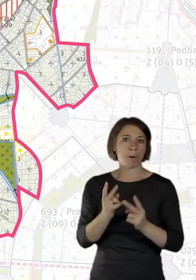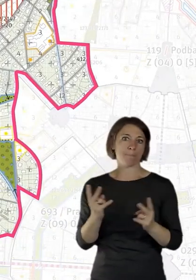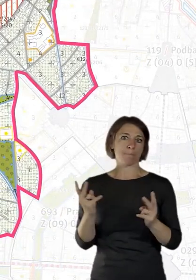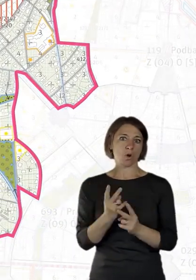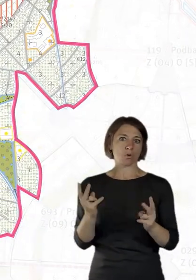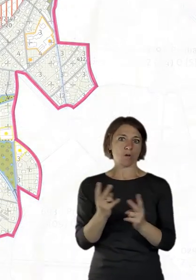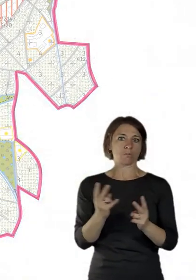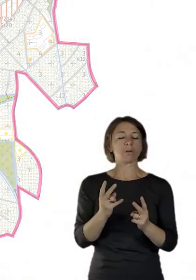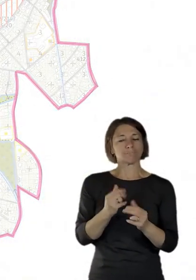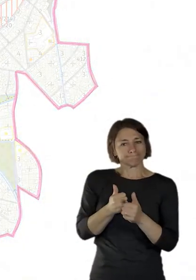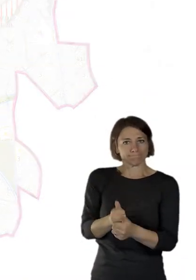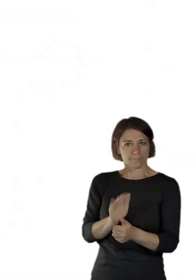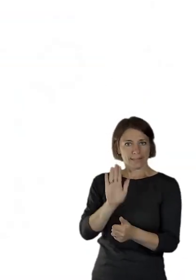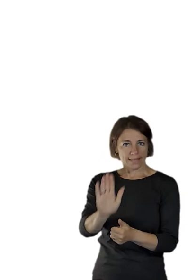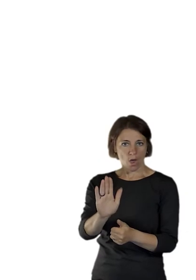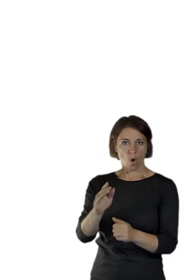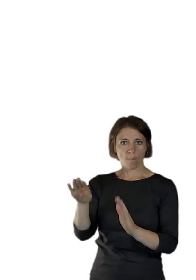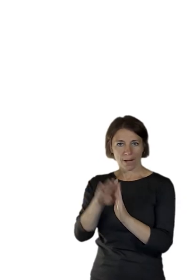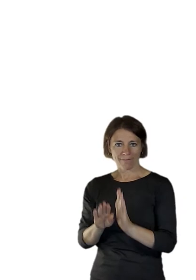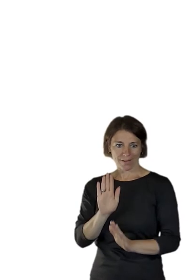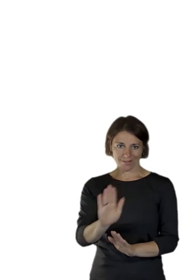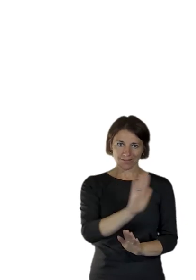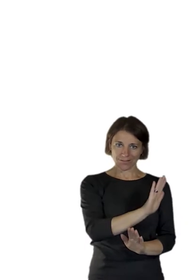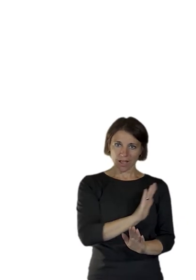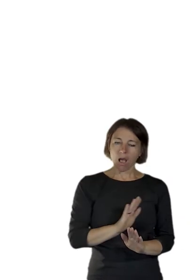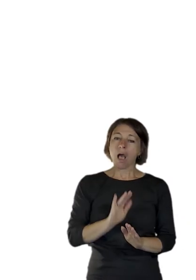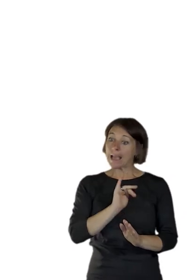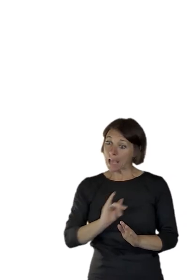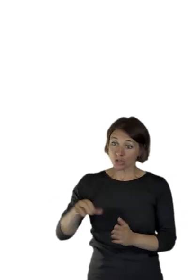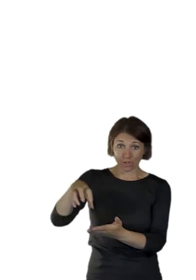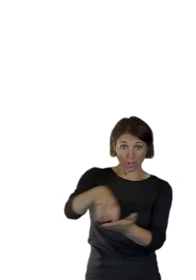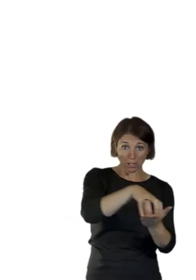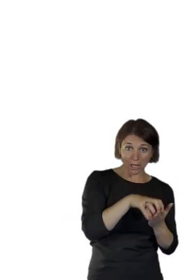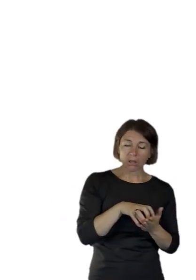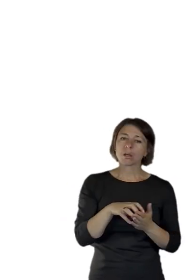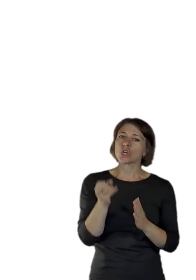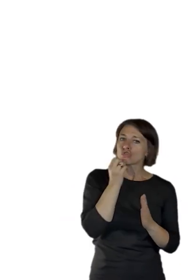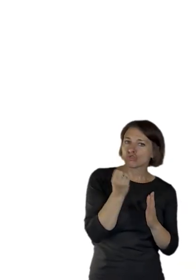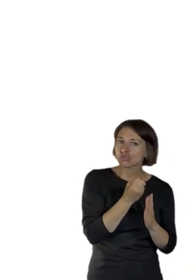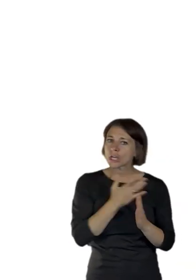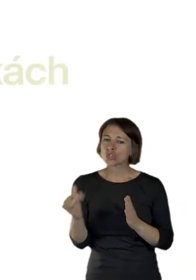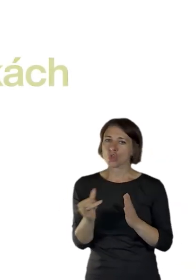stanoveny regulativy. Každá lokalita má svůj název, číslo kód a popis cílového charakteru.